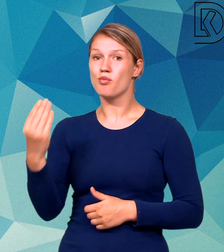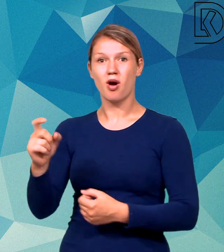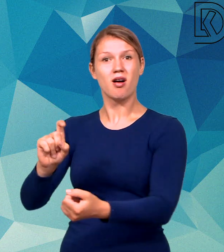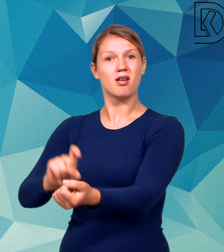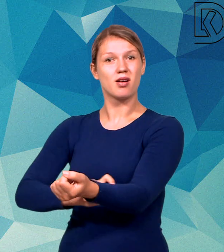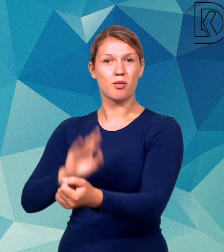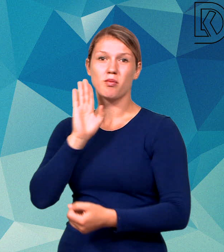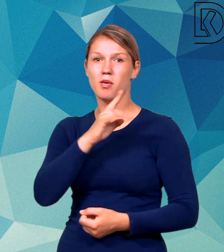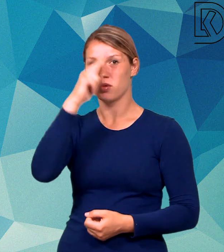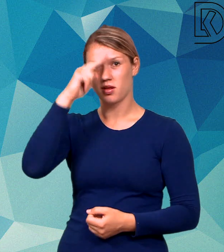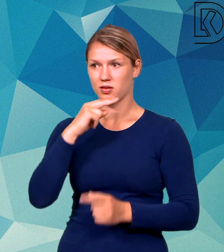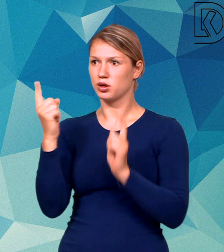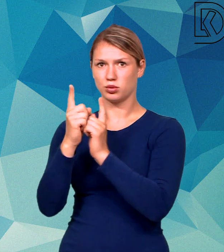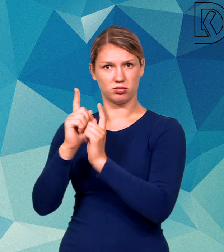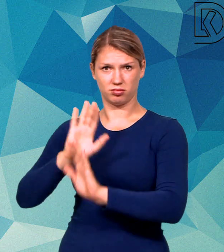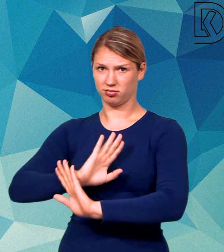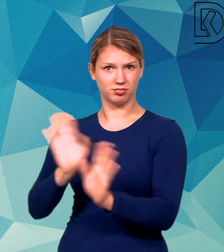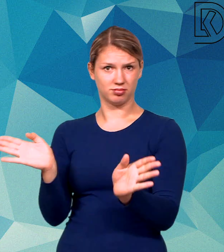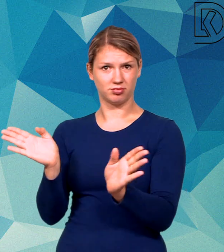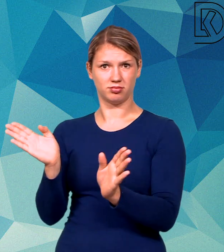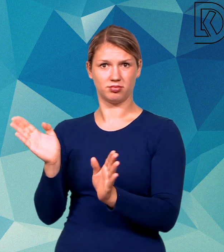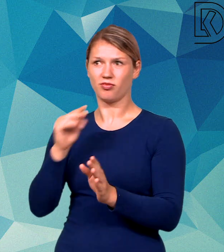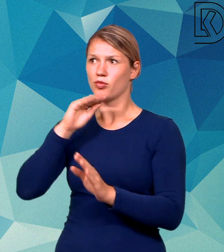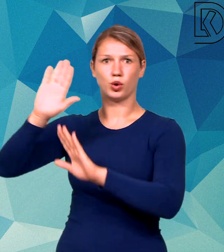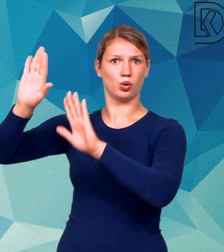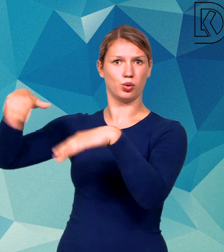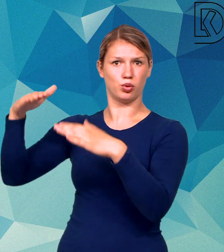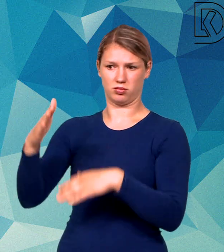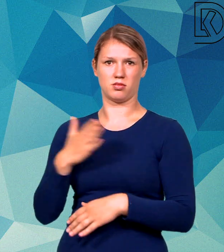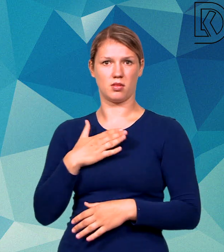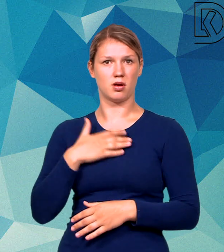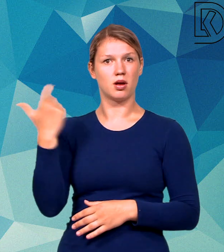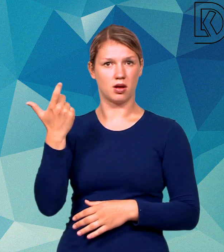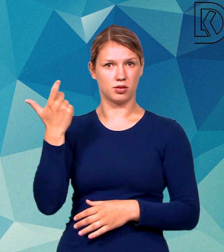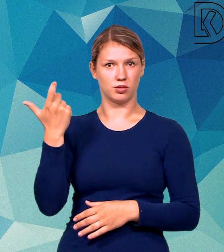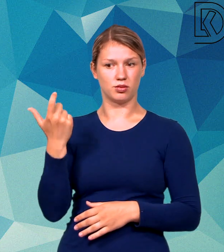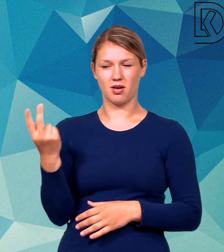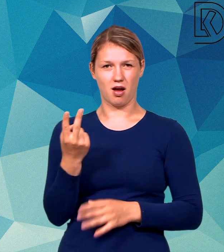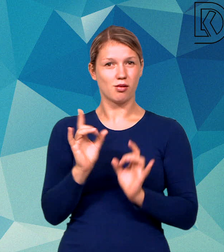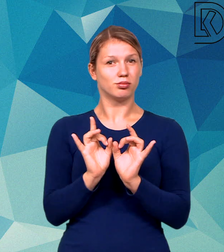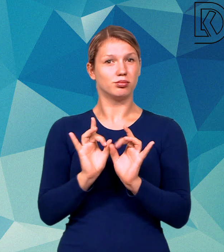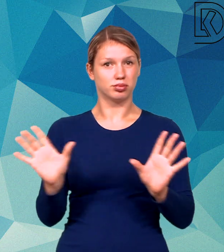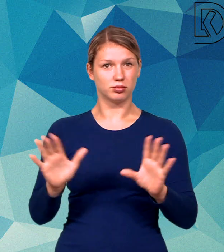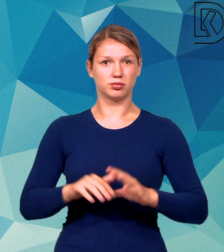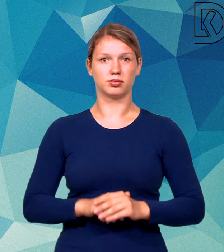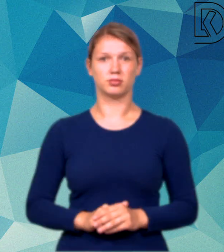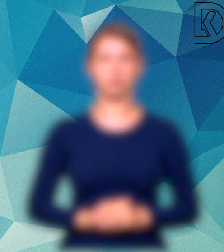Įsivaikintam vaikui su biologiniais tėvais susitikti neleidžiama, jie „ištrinami“ iš vaiko gyvenimo. Tuo šie abu terminai ir skiriasi.